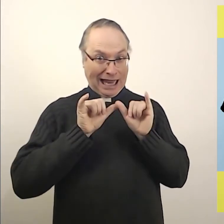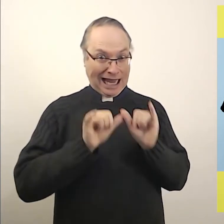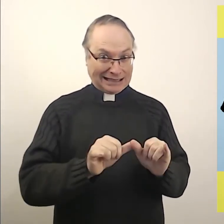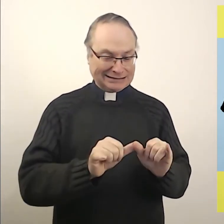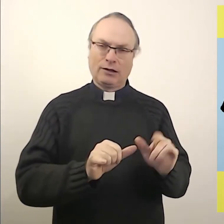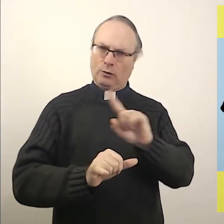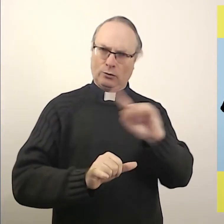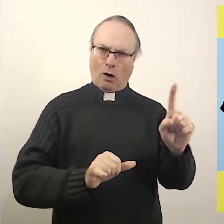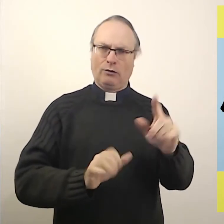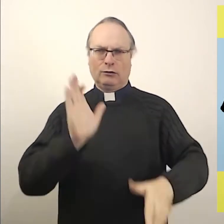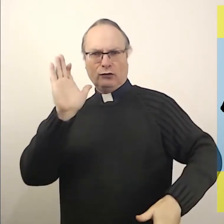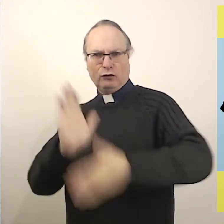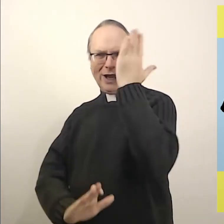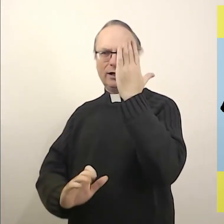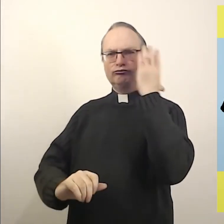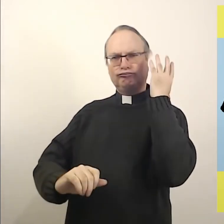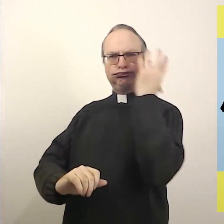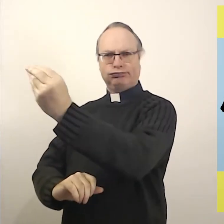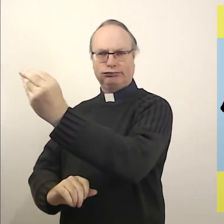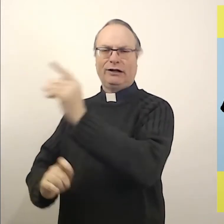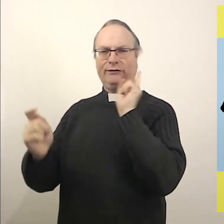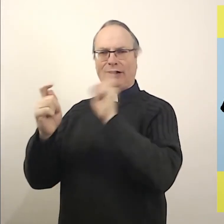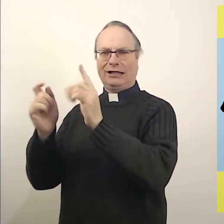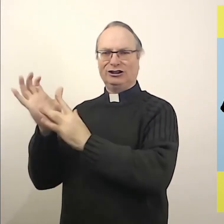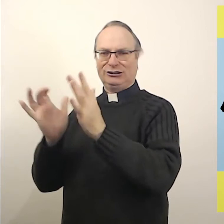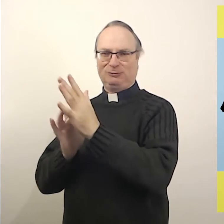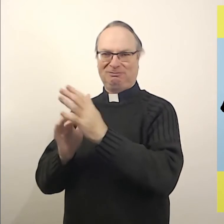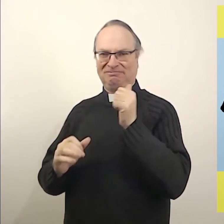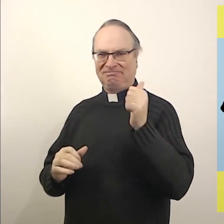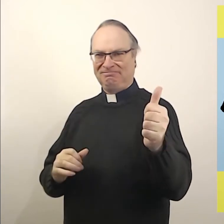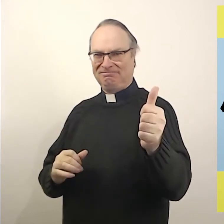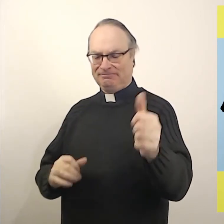ne restons pas, mais fuyons vers Jésus.